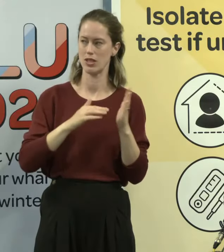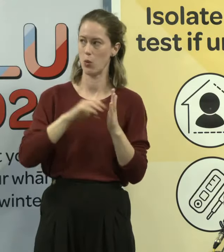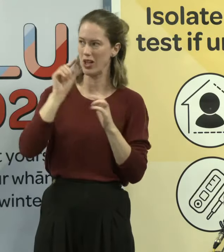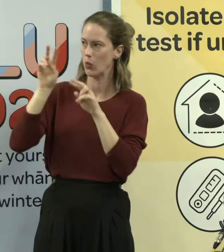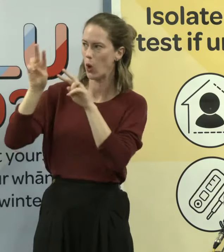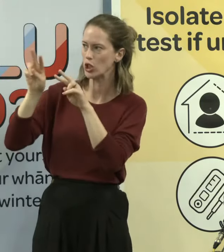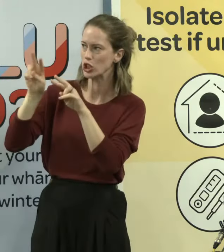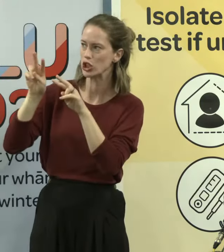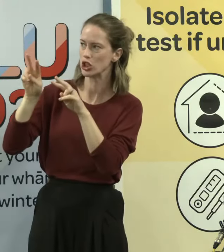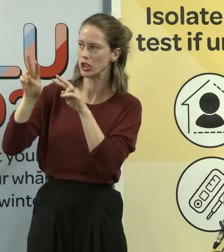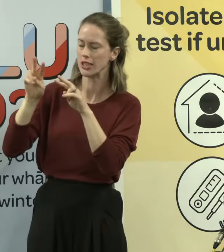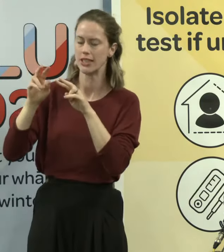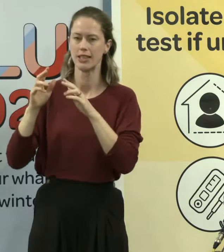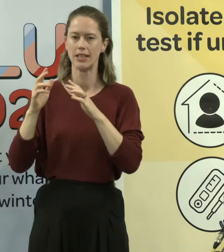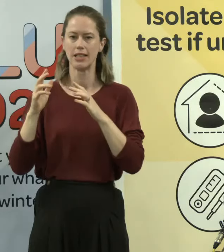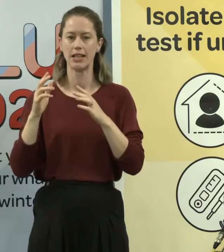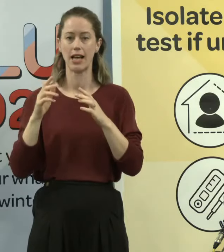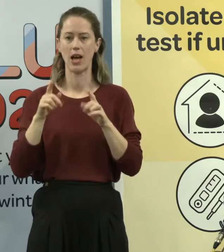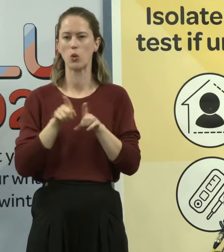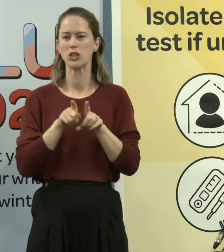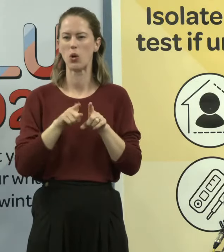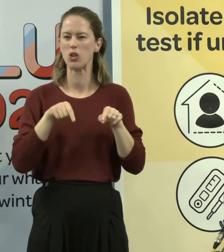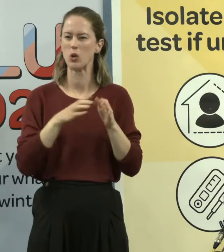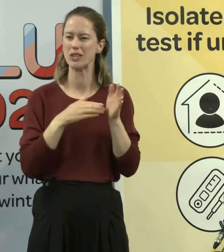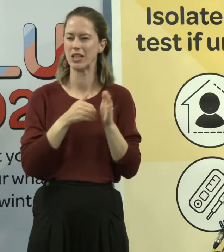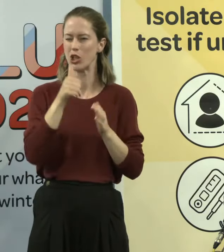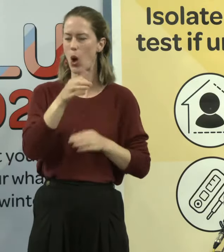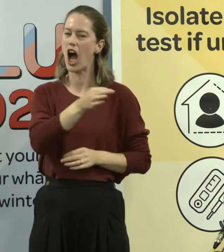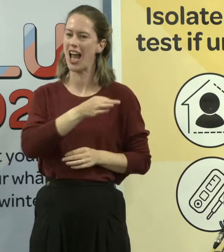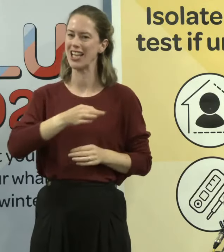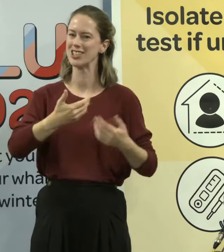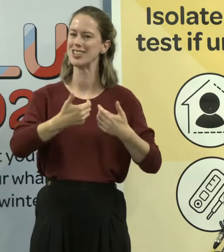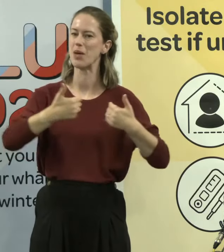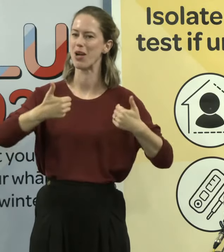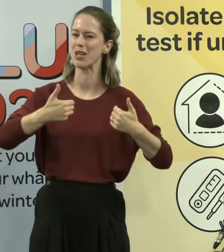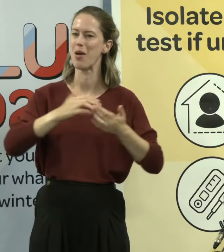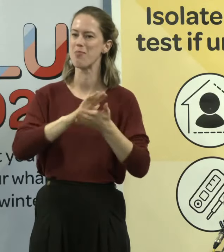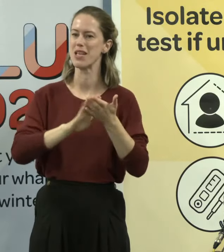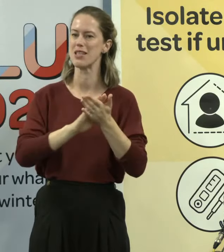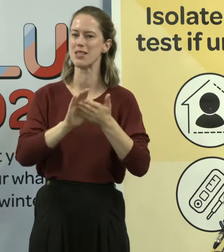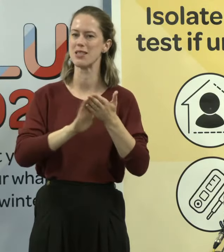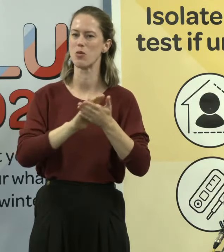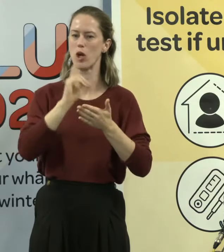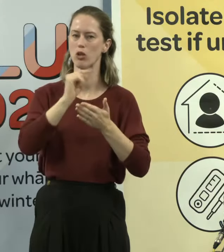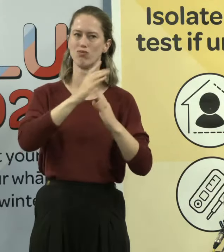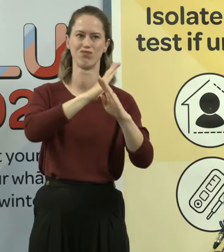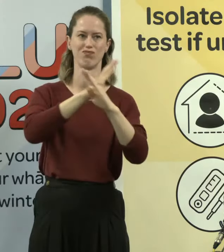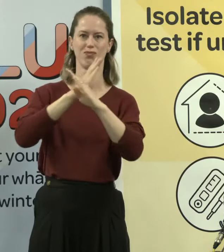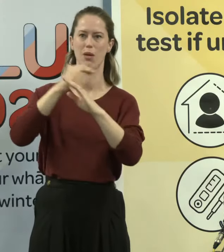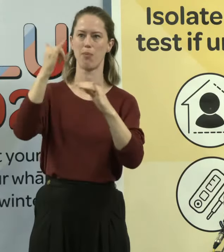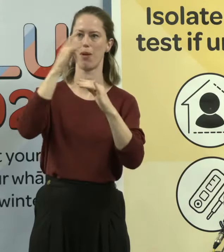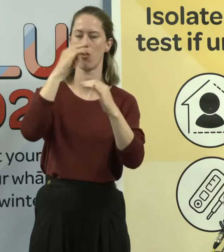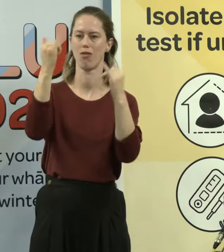taea e matou ki te titiro ka kite he aha tupu i roto i te